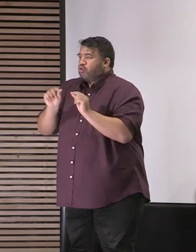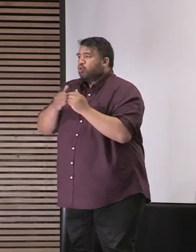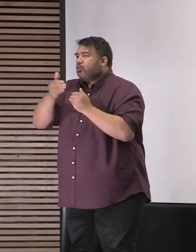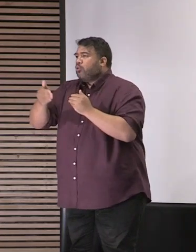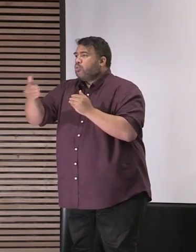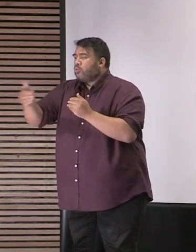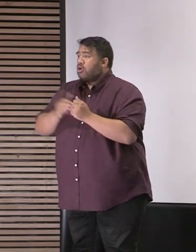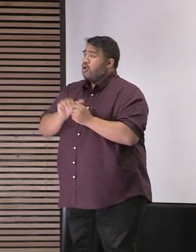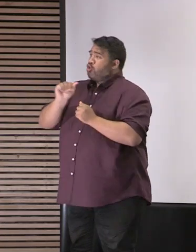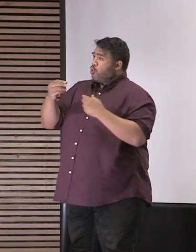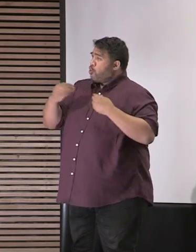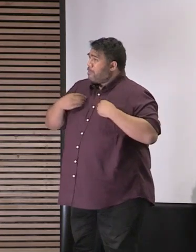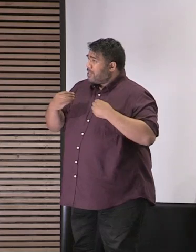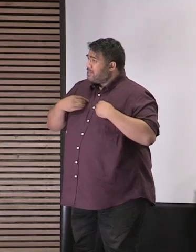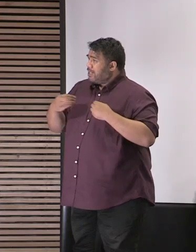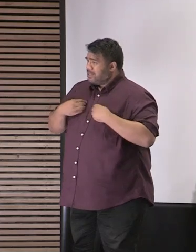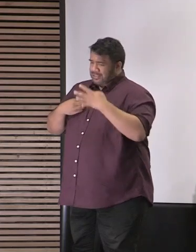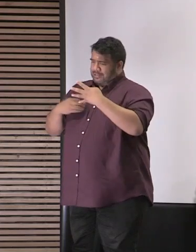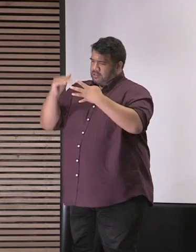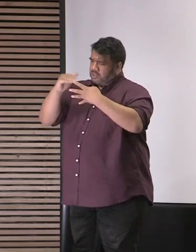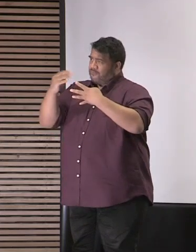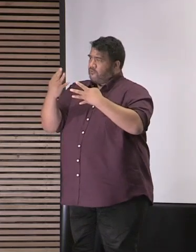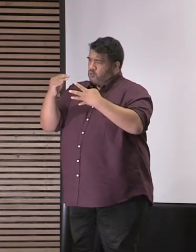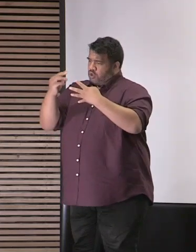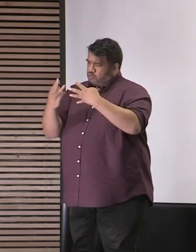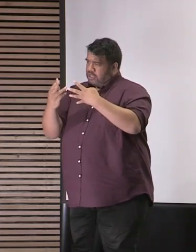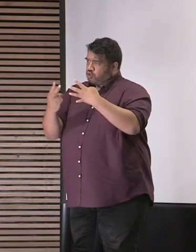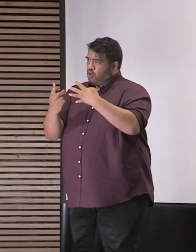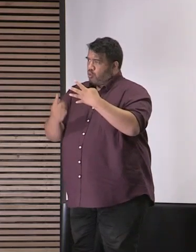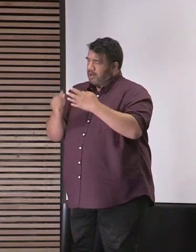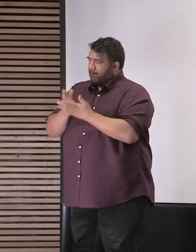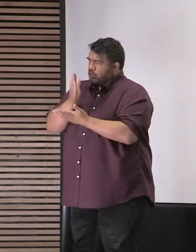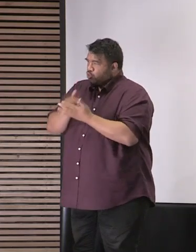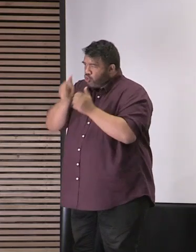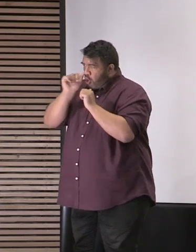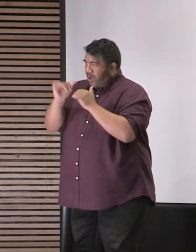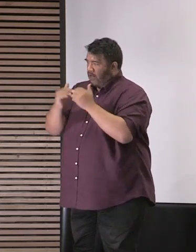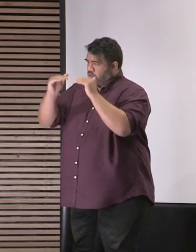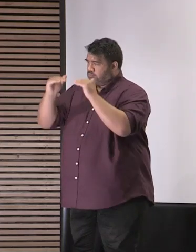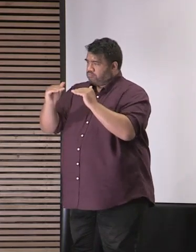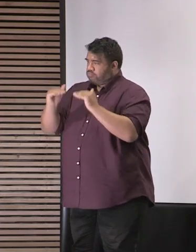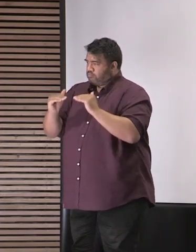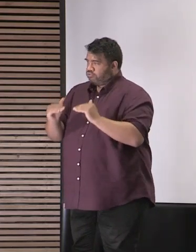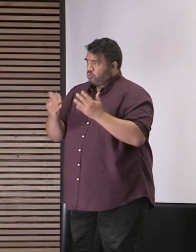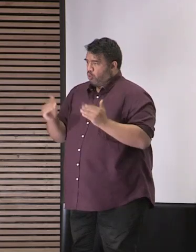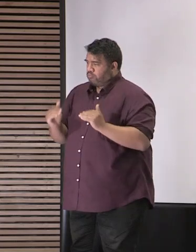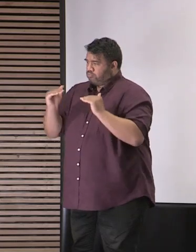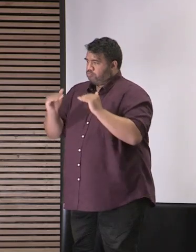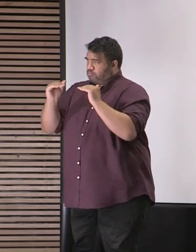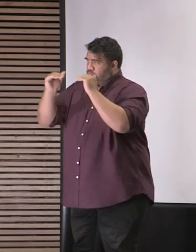otorgarles el subsidio salarial si es necesario. Y ten un plan